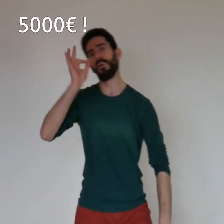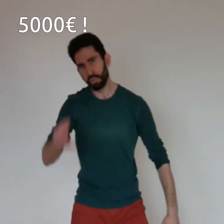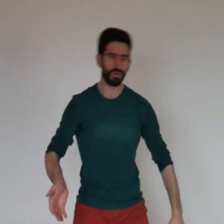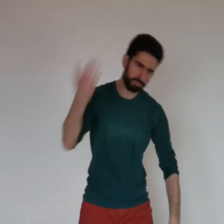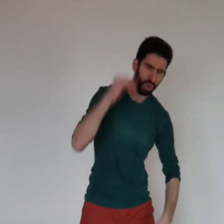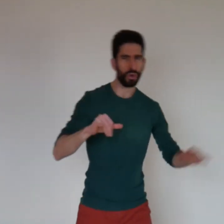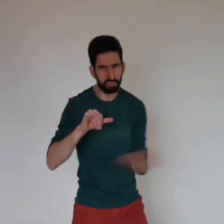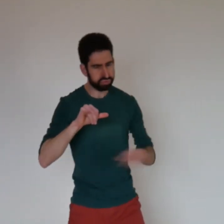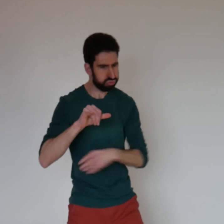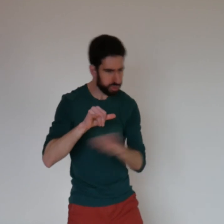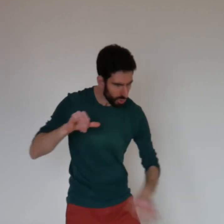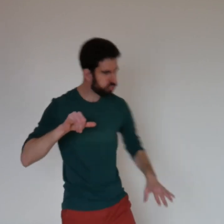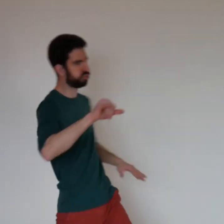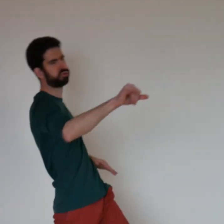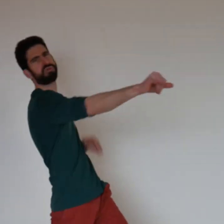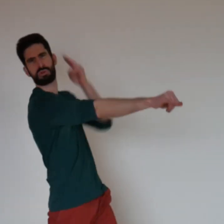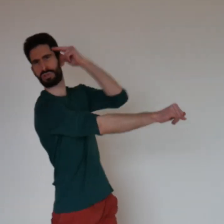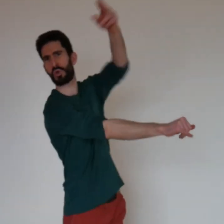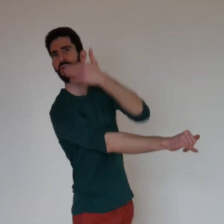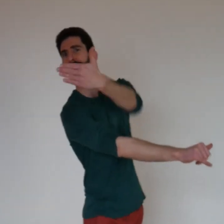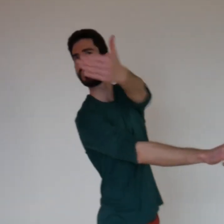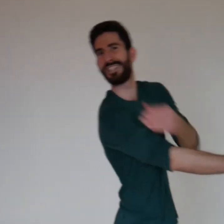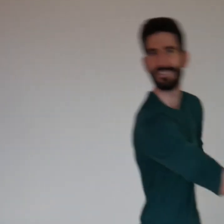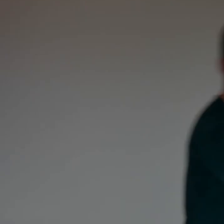Alors là oui je prends l'avion pour voyager ! Ciao et merci.